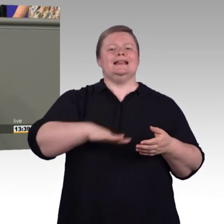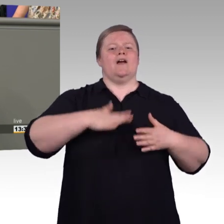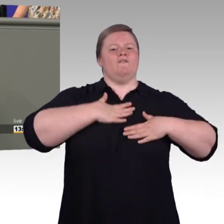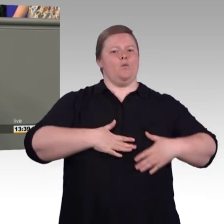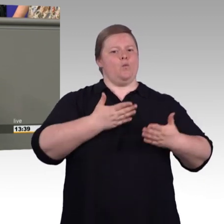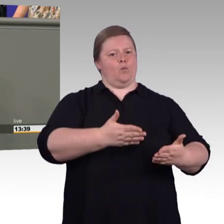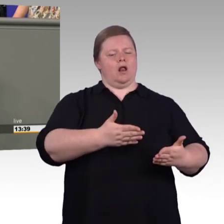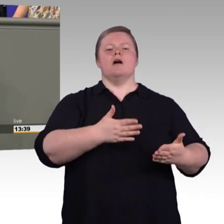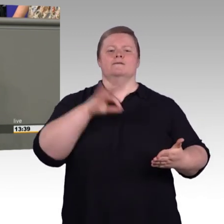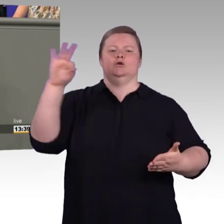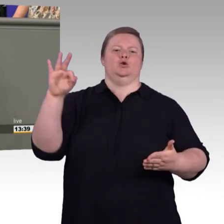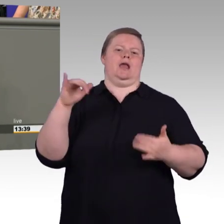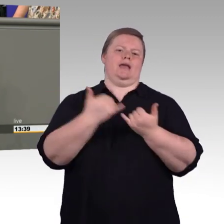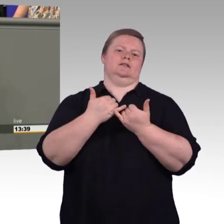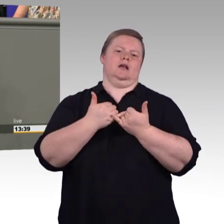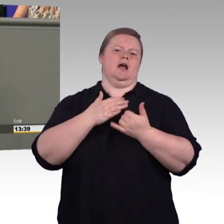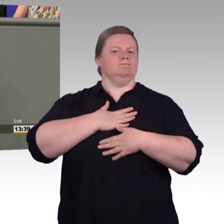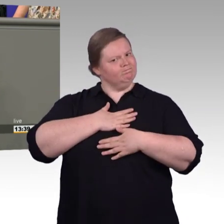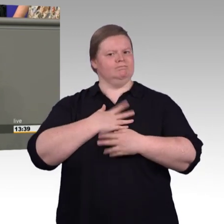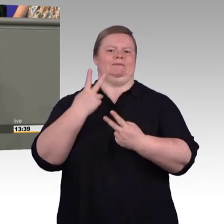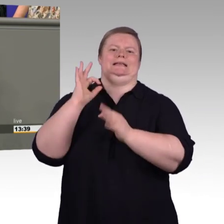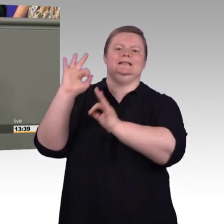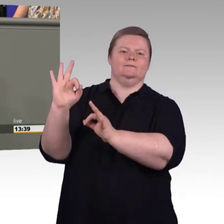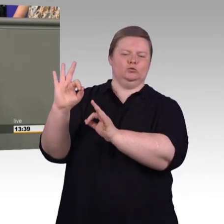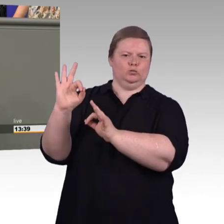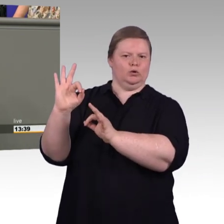Trotzdem stehen wir vor dem juristischen Problem,